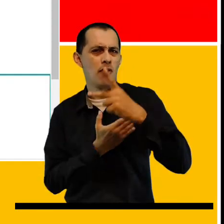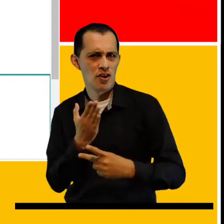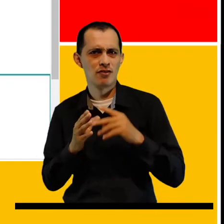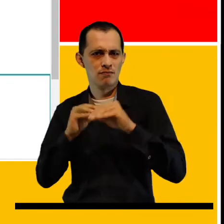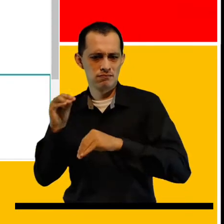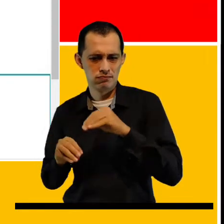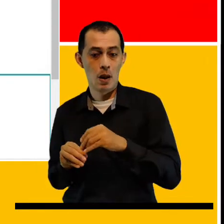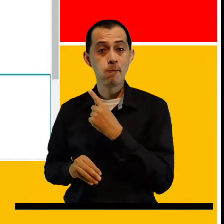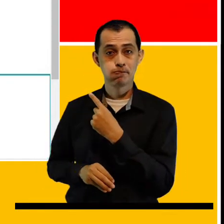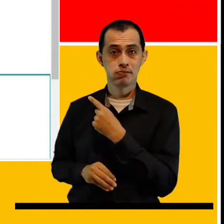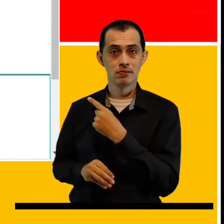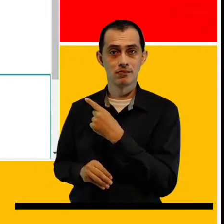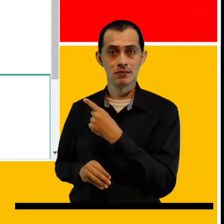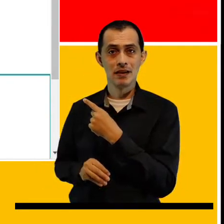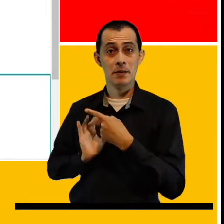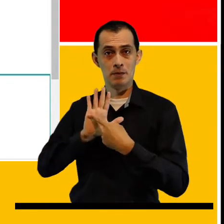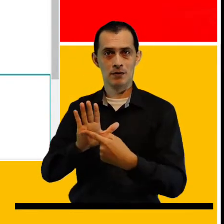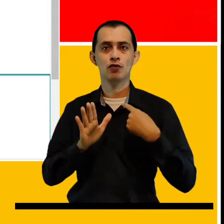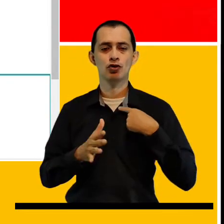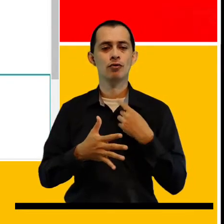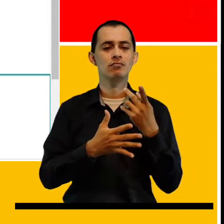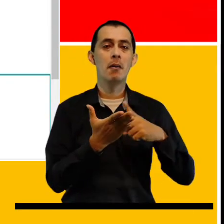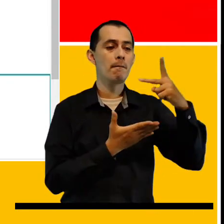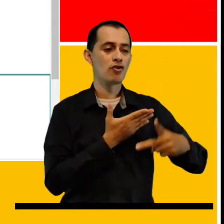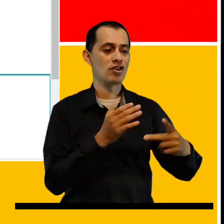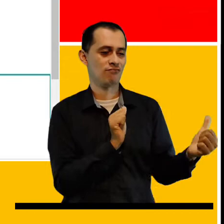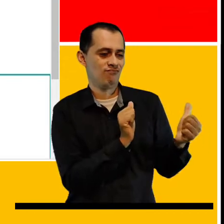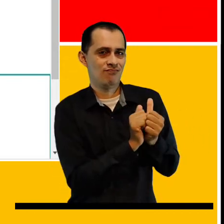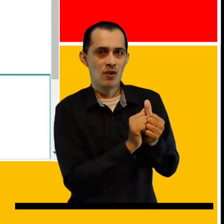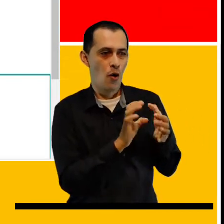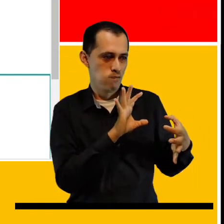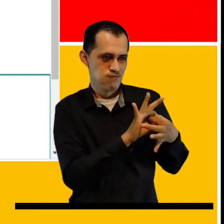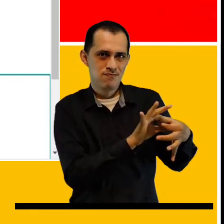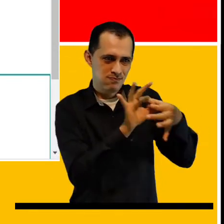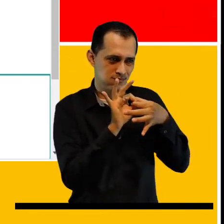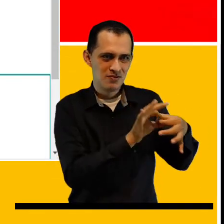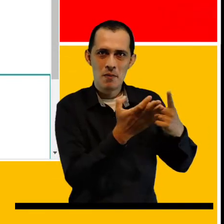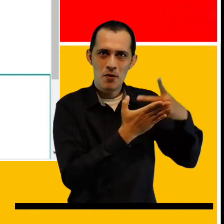en los cuales uno haya estado afiliado, es importante que todos los proyectos que hayan